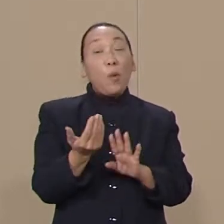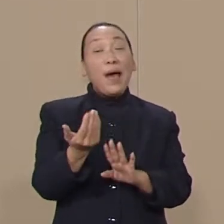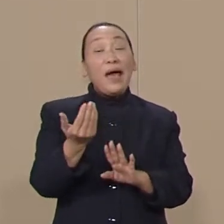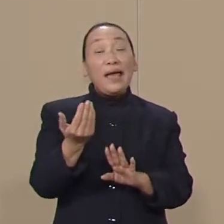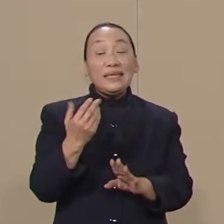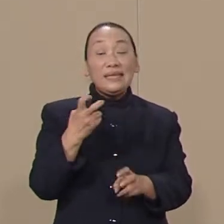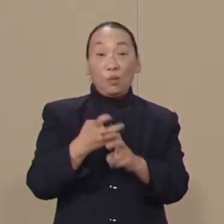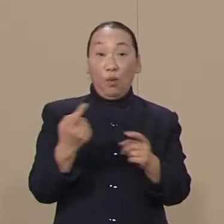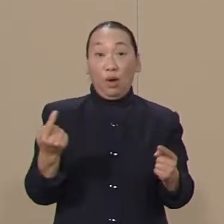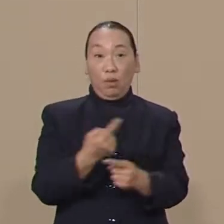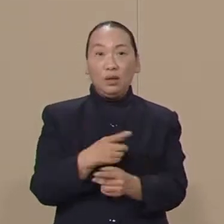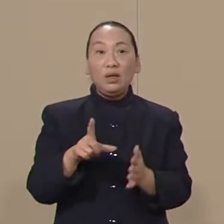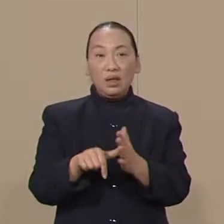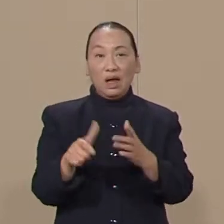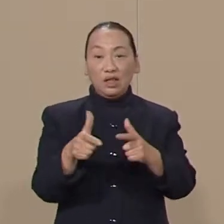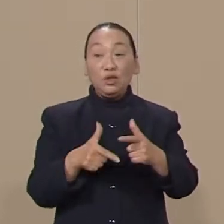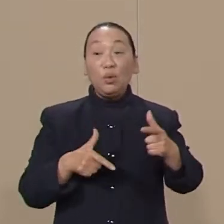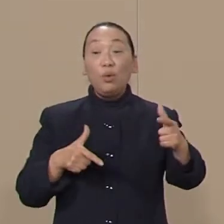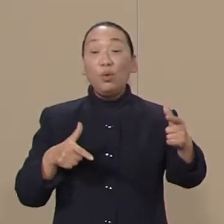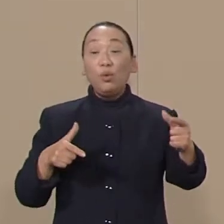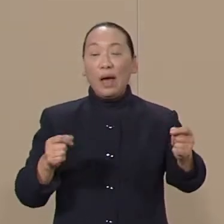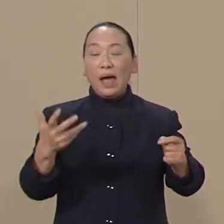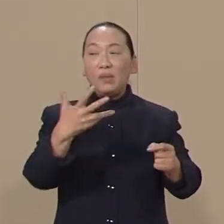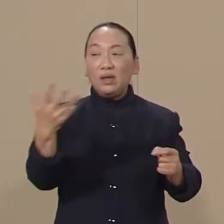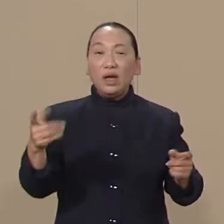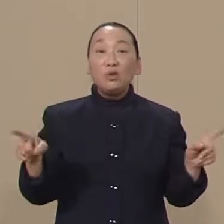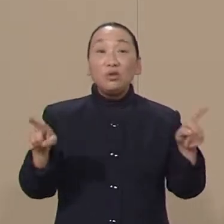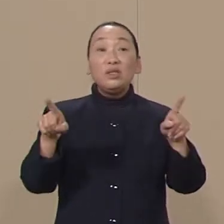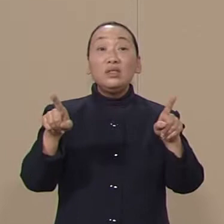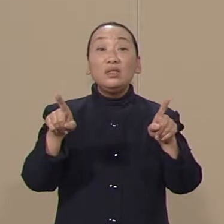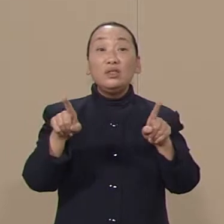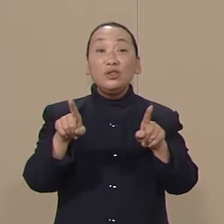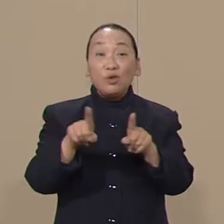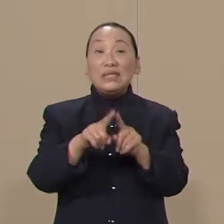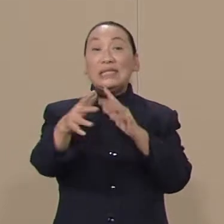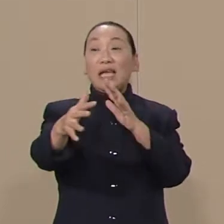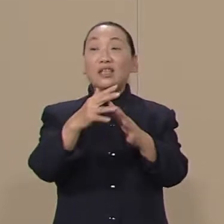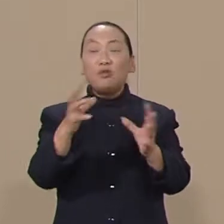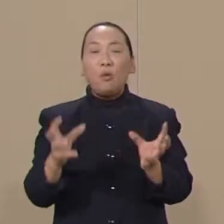日本の国防軍はアメリカとともに 具体的に戦闘行為をしていた